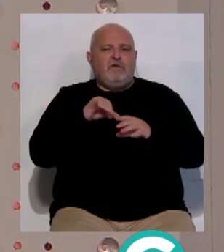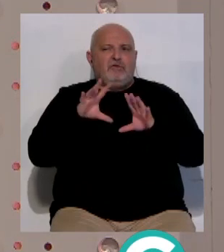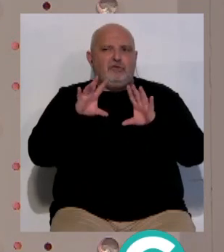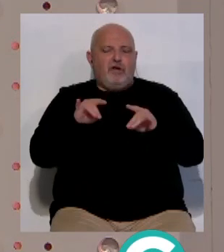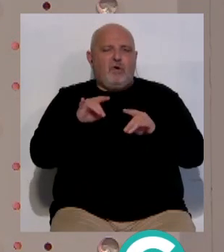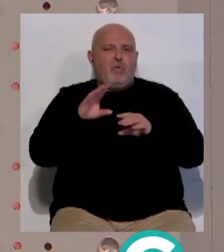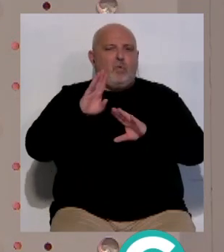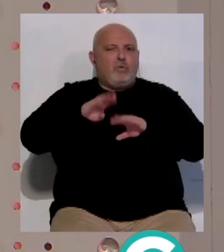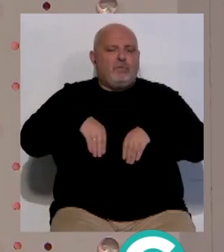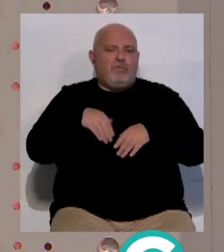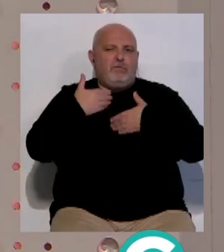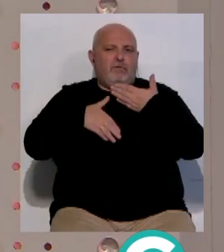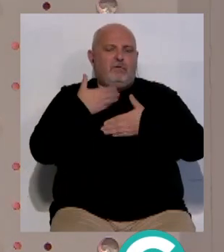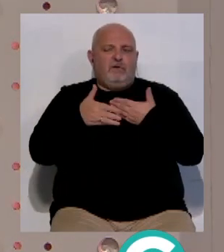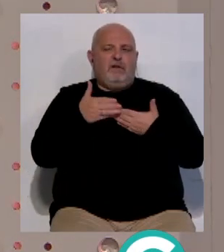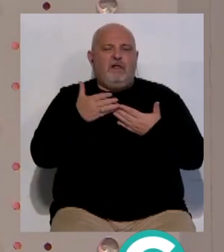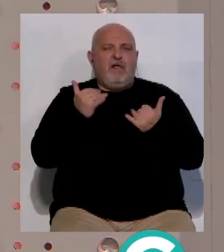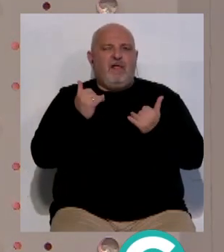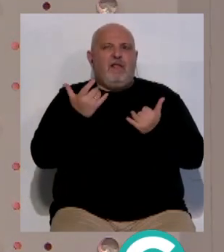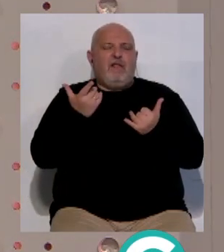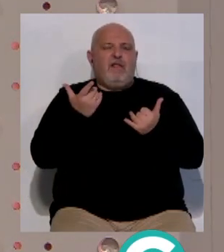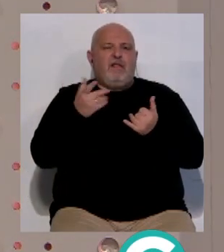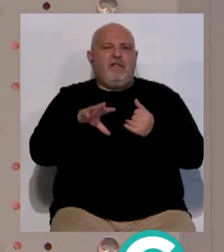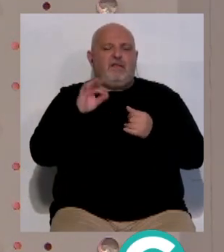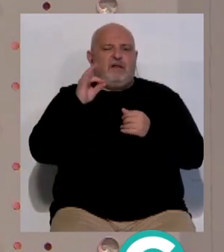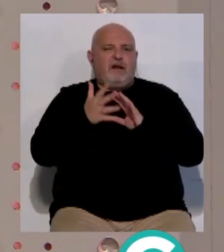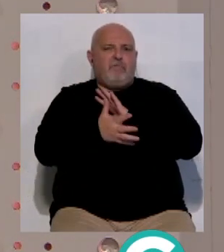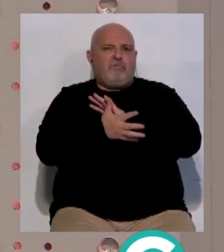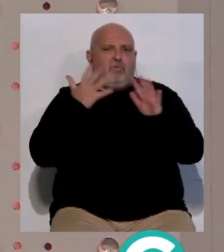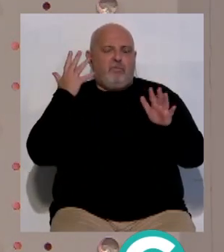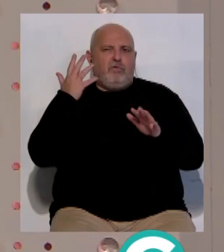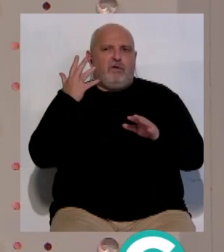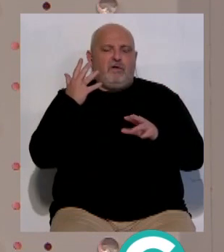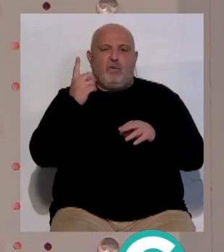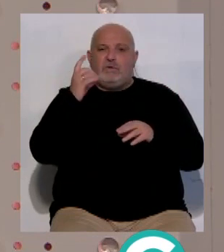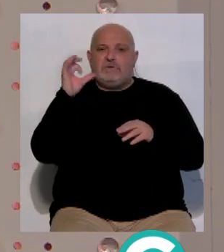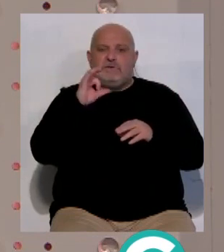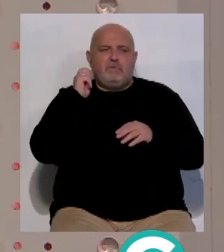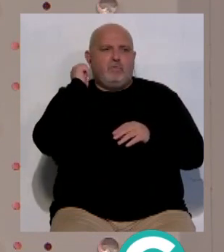el último jugador que haya decido tan rápido en cuestión de segundos sacar la tarjeta roja